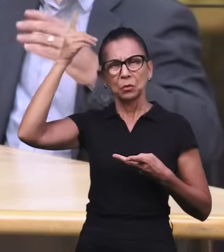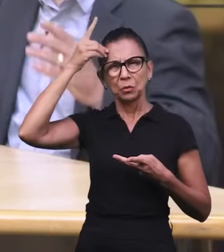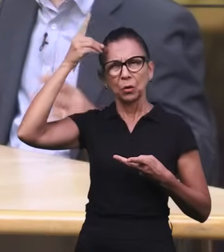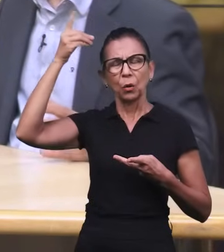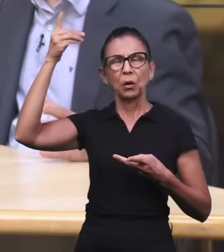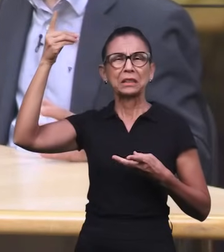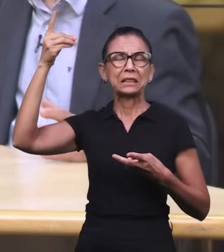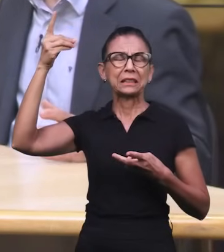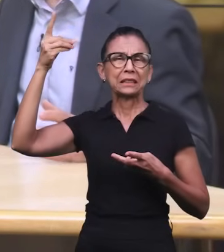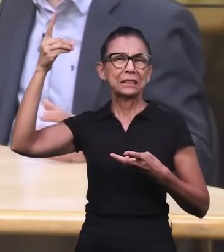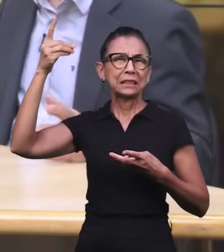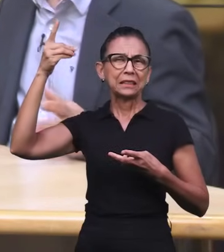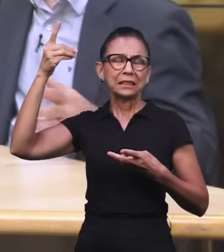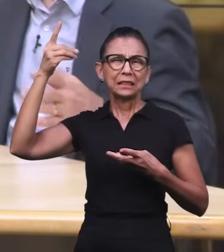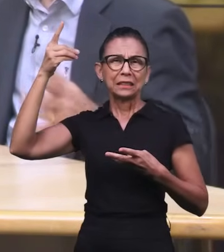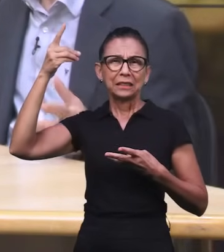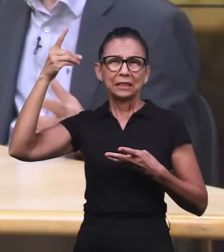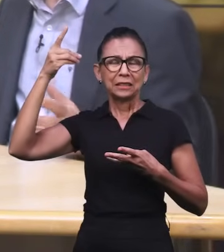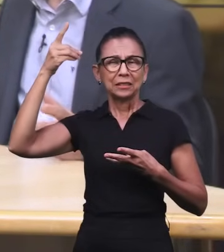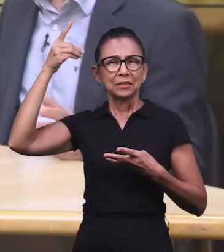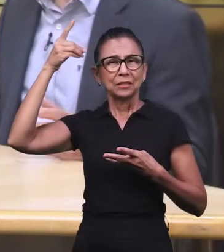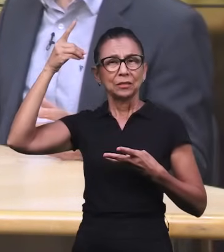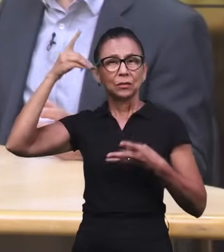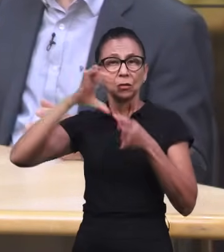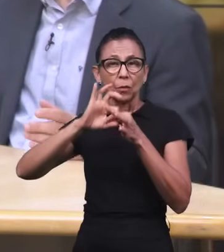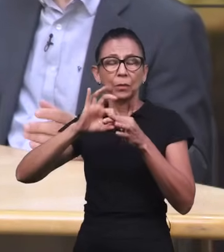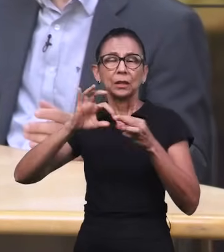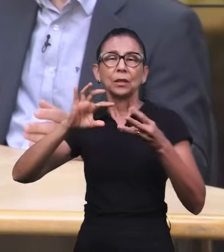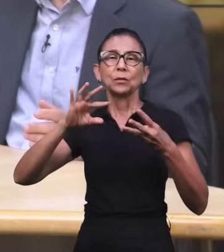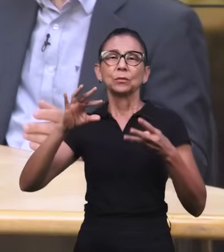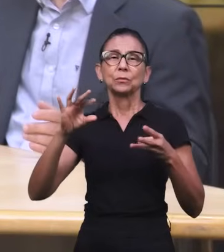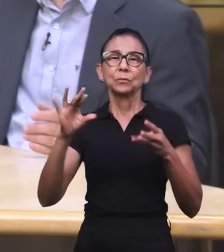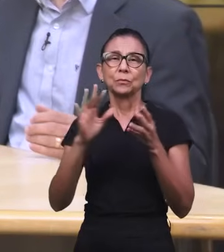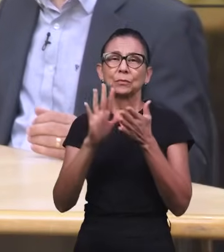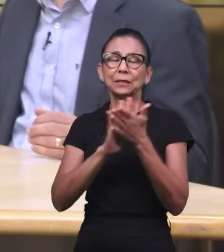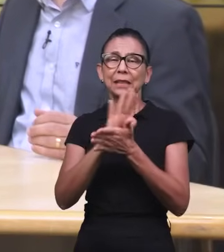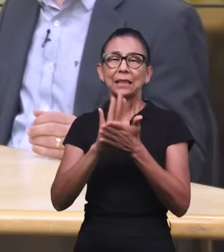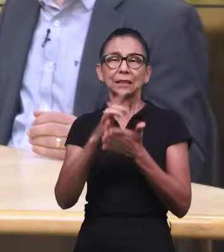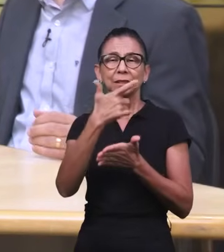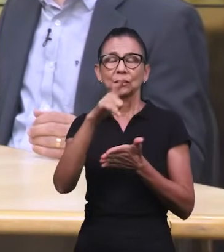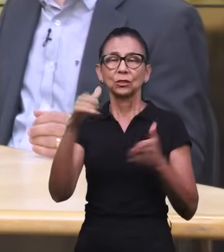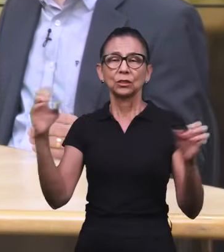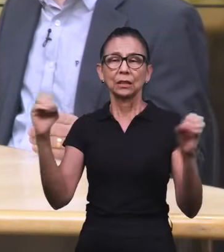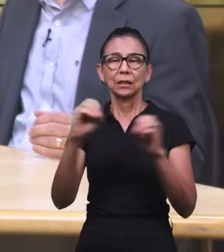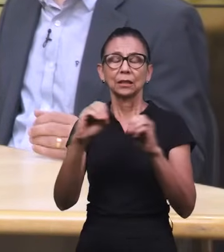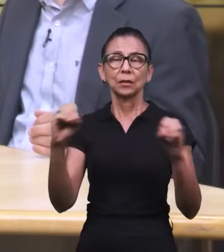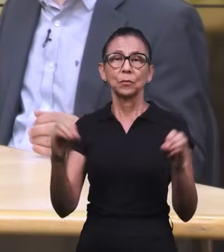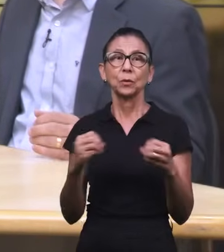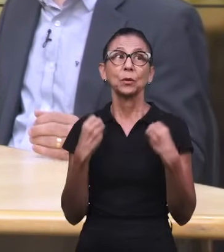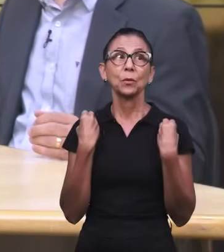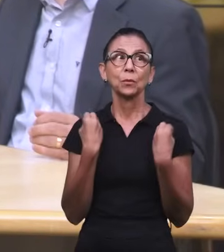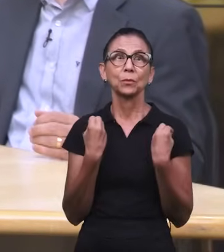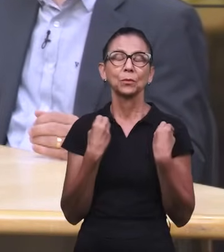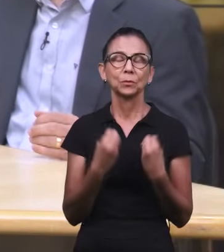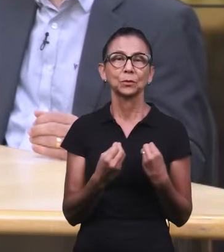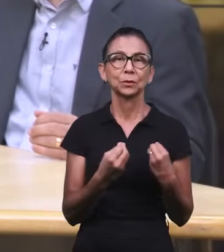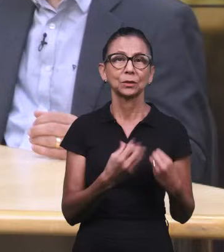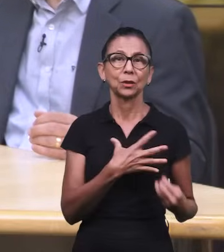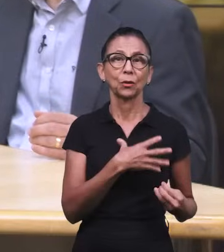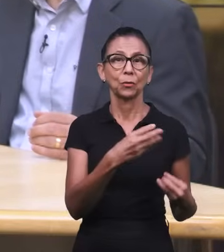aquela estrutura que coisa terrível você colocar um filho junto numa instituição dessa mas a que